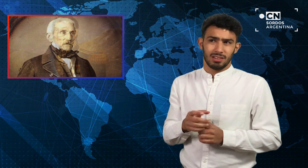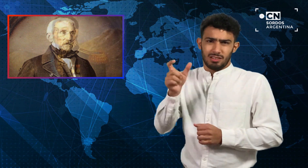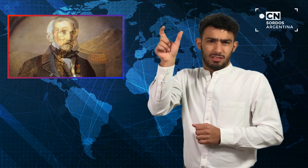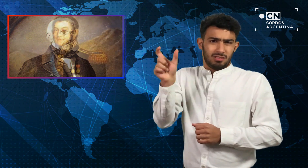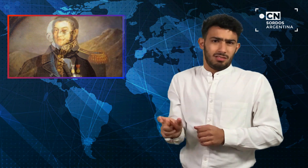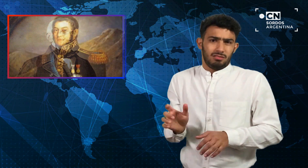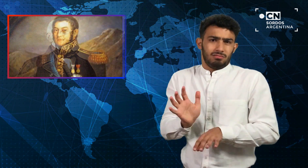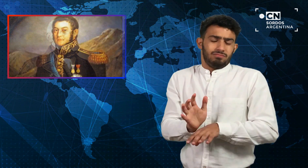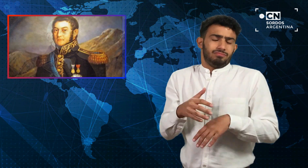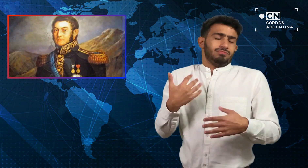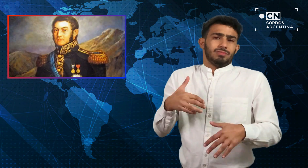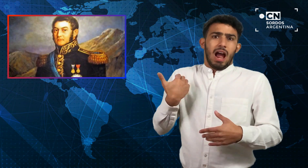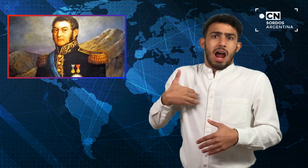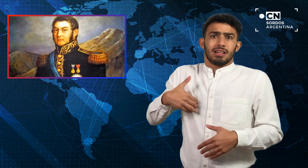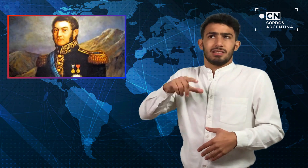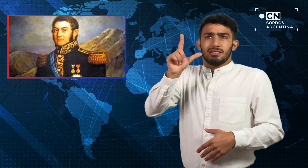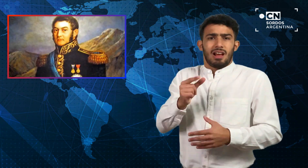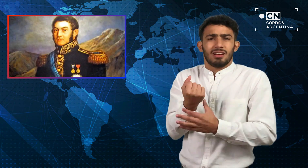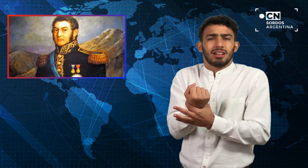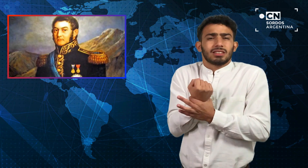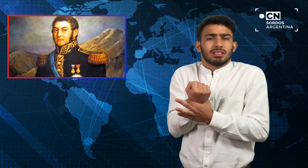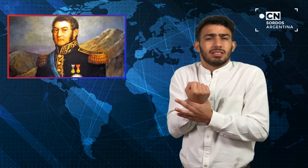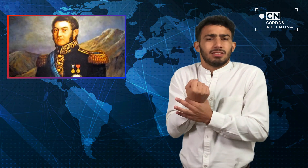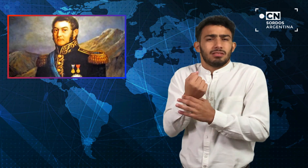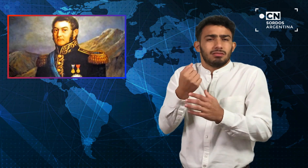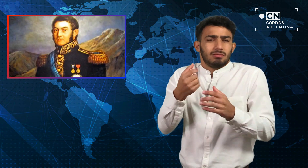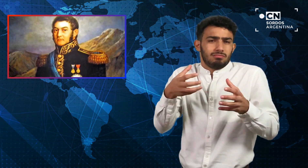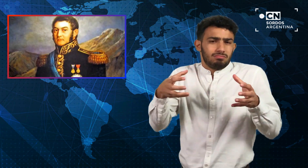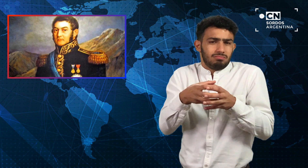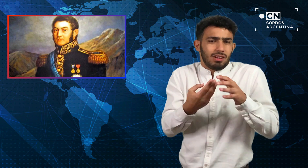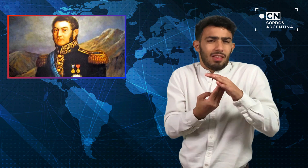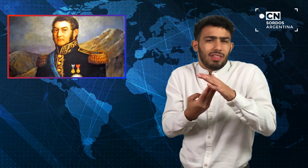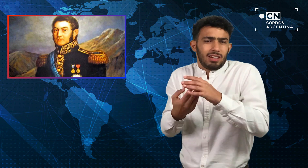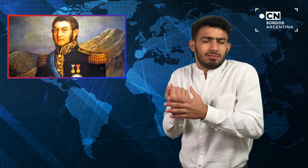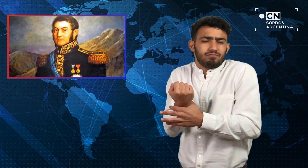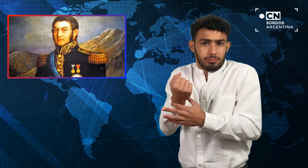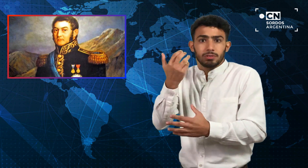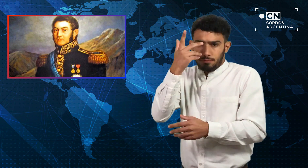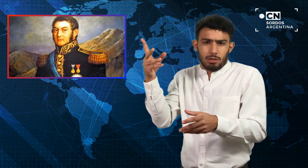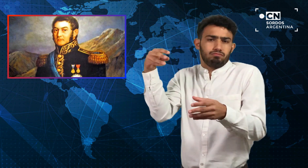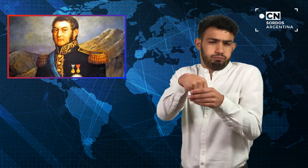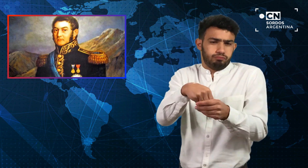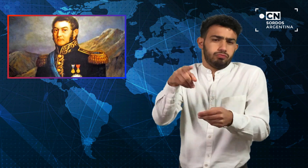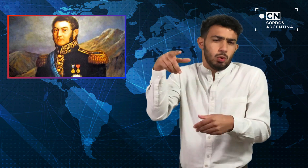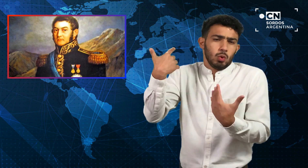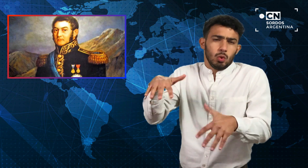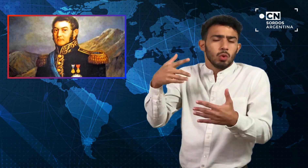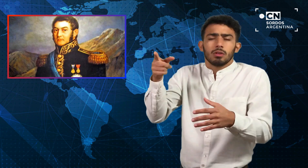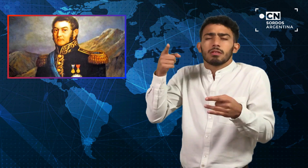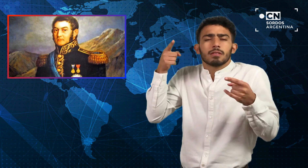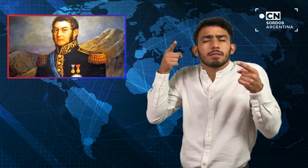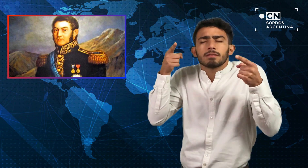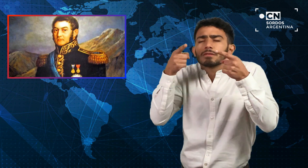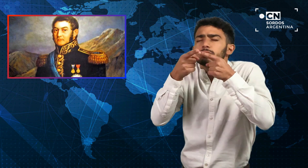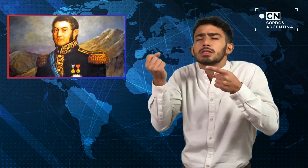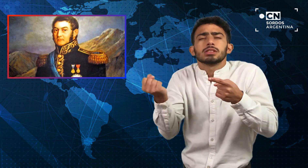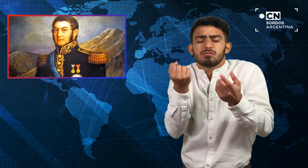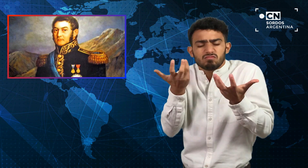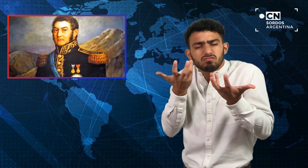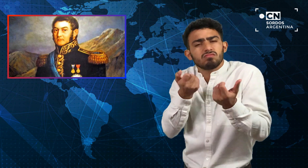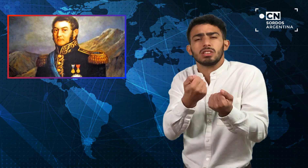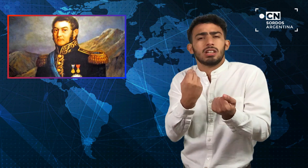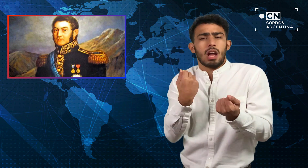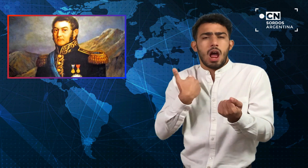Uno de los máximos prócer argentino, quien se encargó de liberar